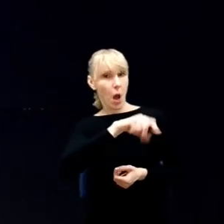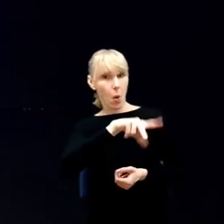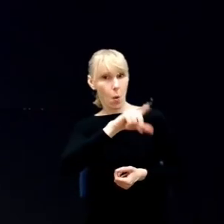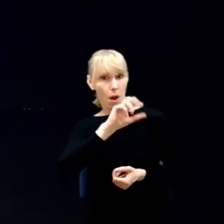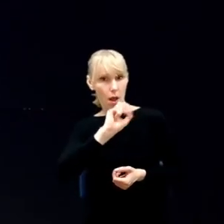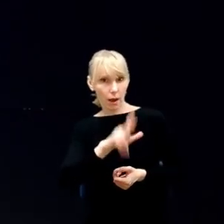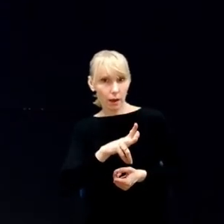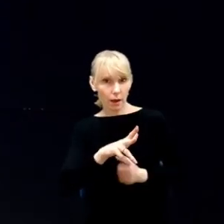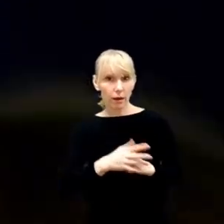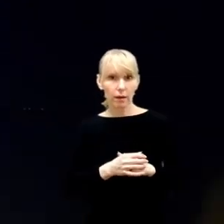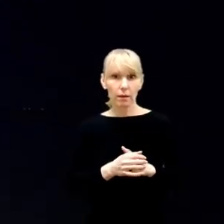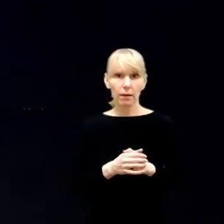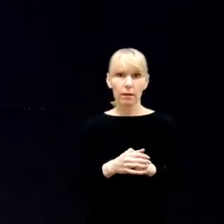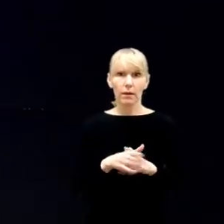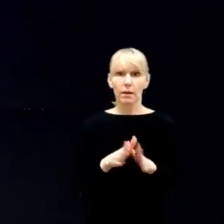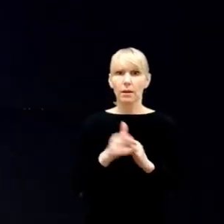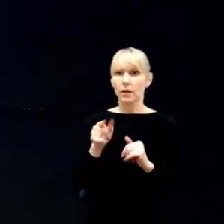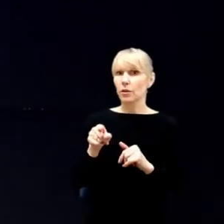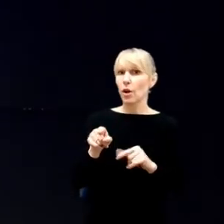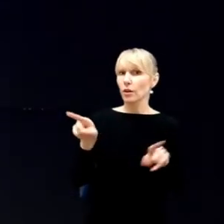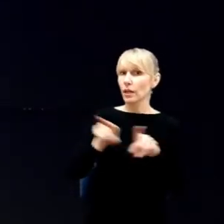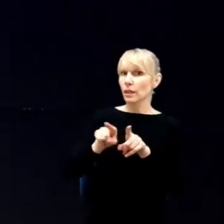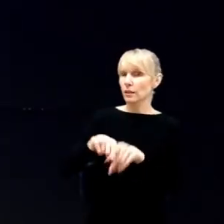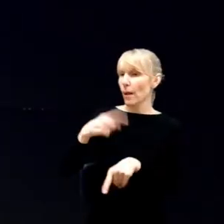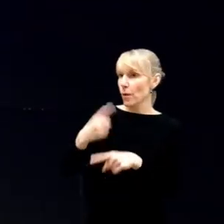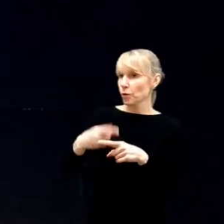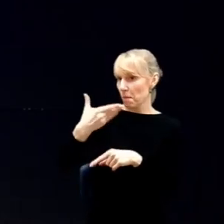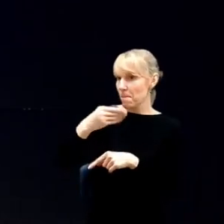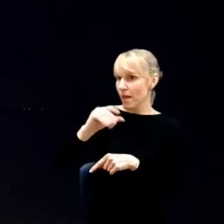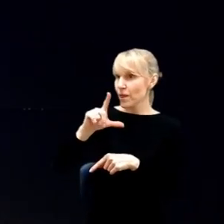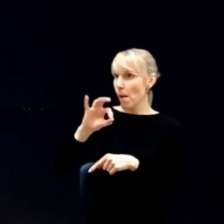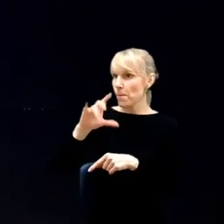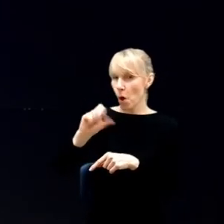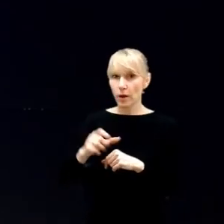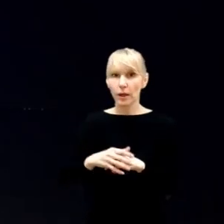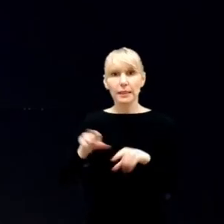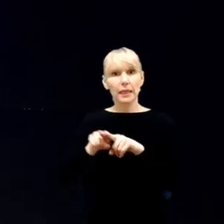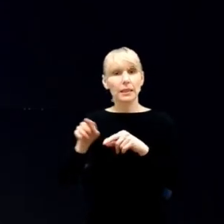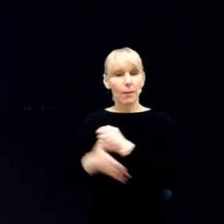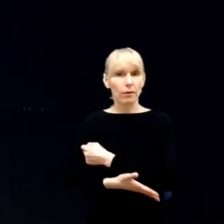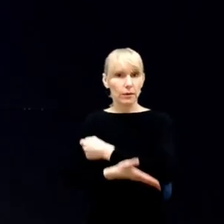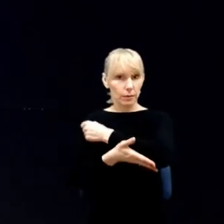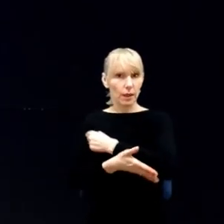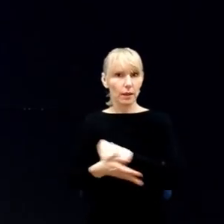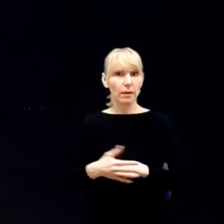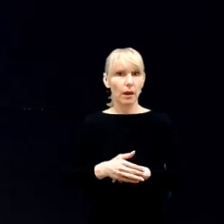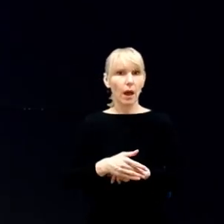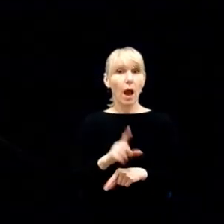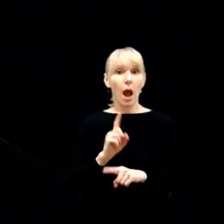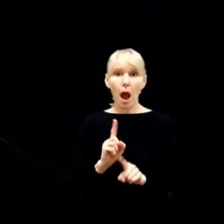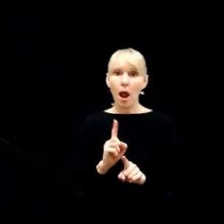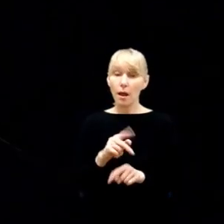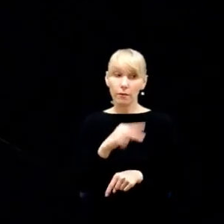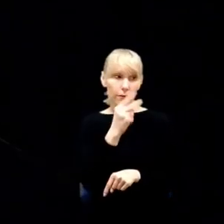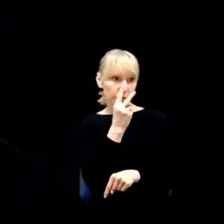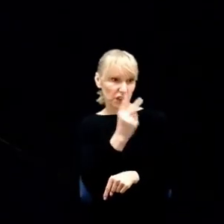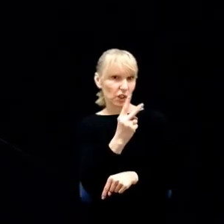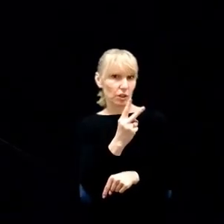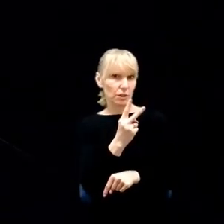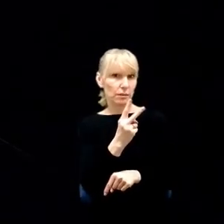To też są nasi członkowie i oczywiście też ich wspieramy. Ale widzimy olbrzymi potencjał w miastach małych i średnich.